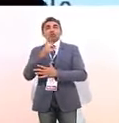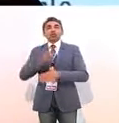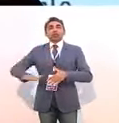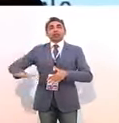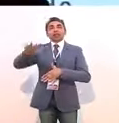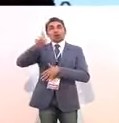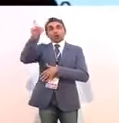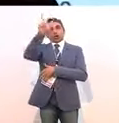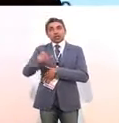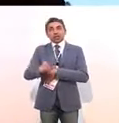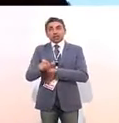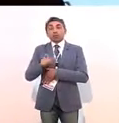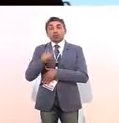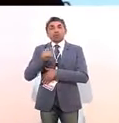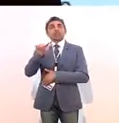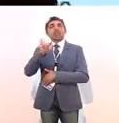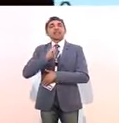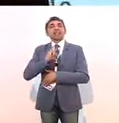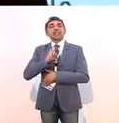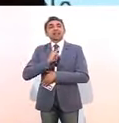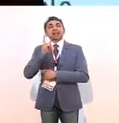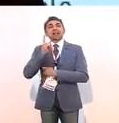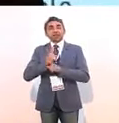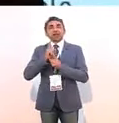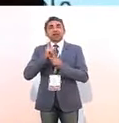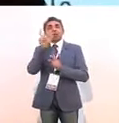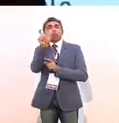sia la parola chiave di ciò che abbiamo fatto e di ciò che faremo.